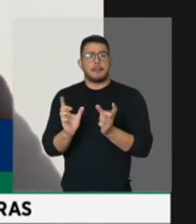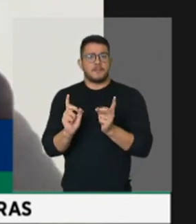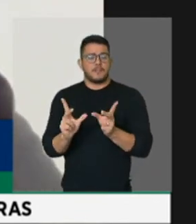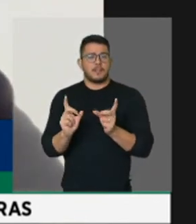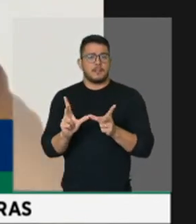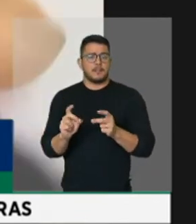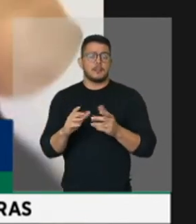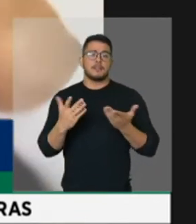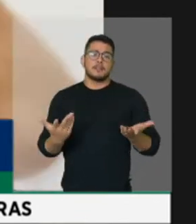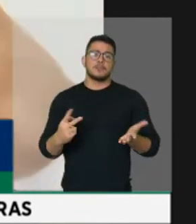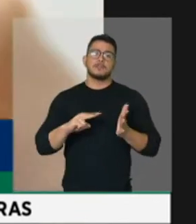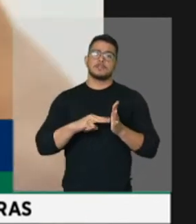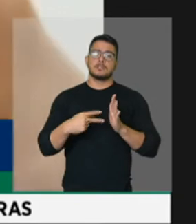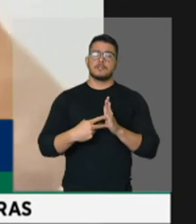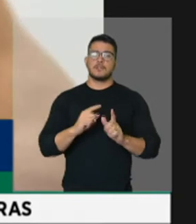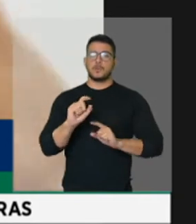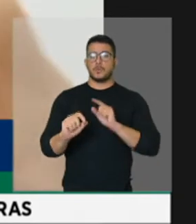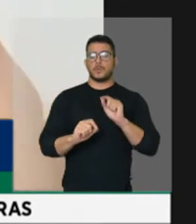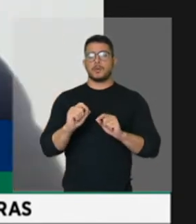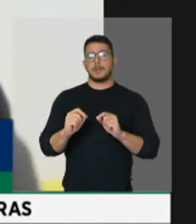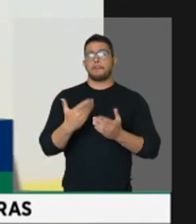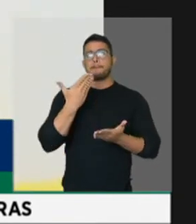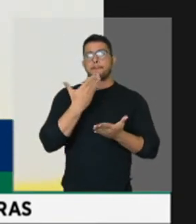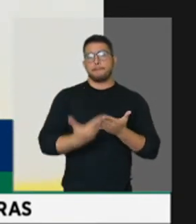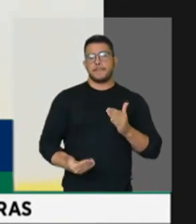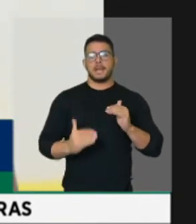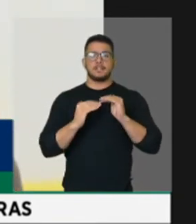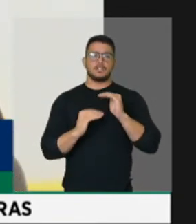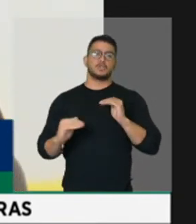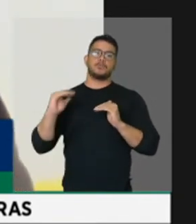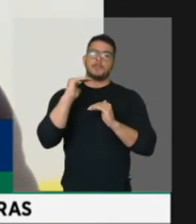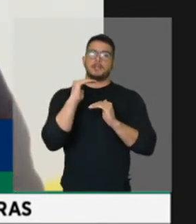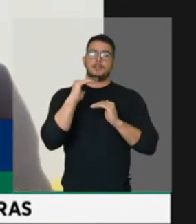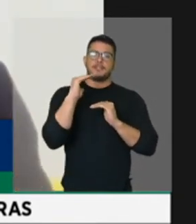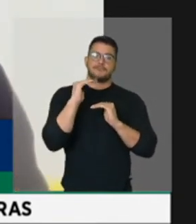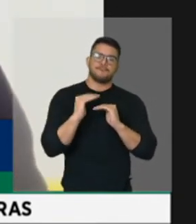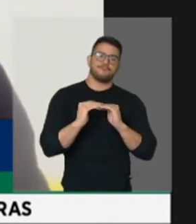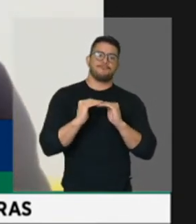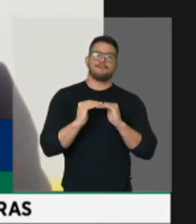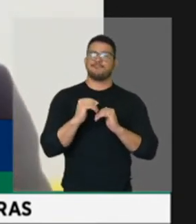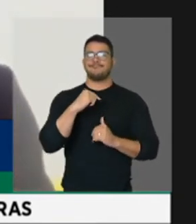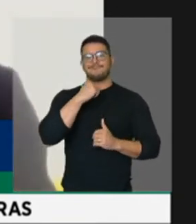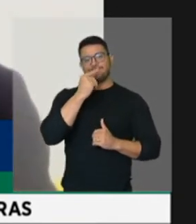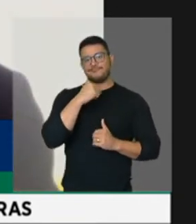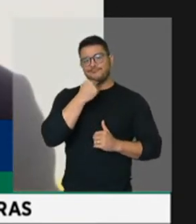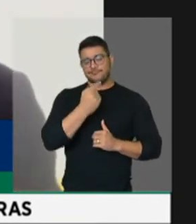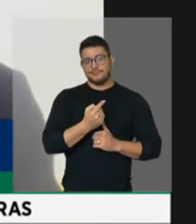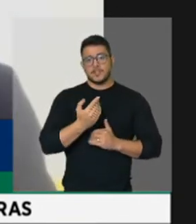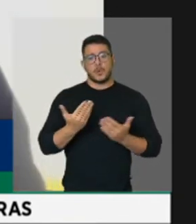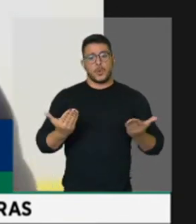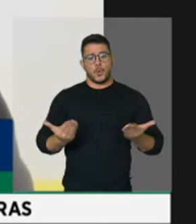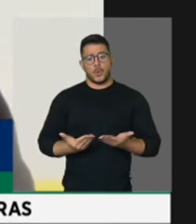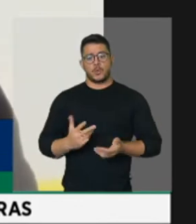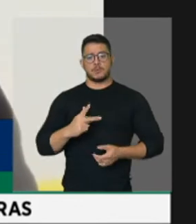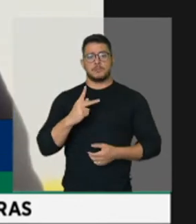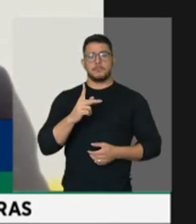COMO O CORREIO E TELÉGRAFOS, PETROBRAS... COLOCAR... AS AÇÕES DA ELETROBRAS NO MERCADO... REDUZIR A